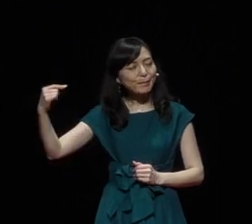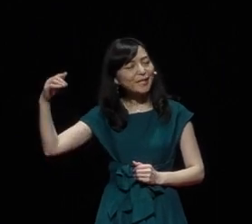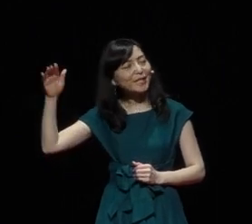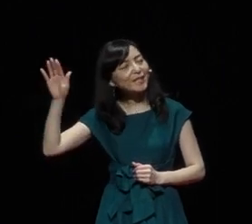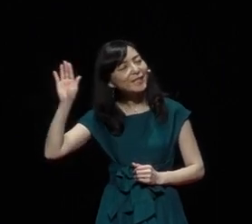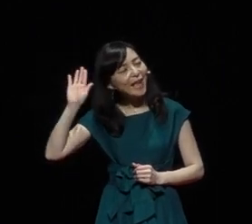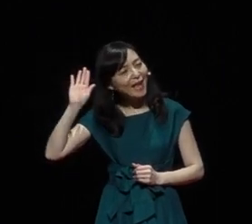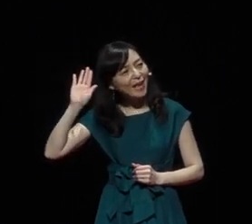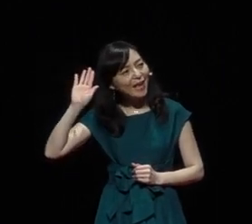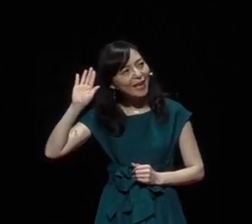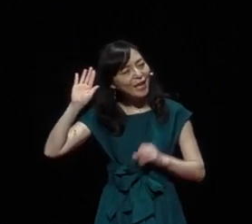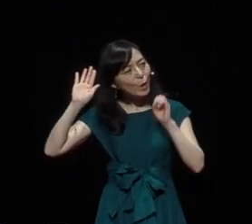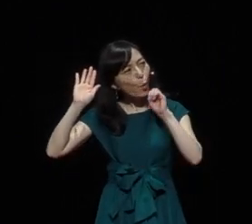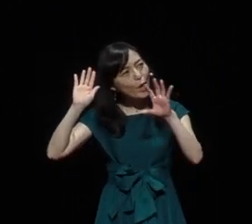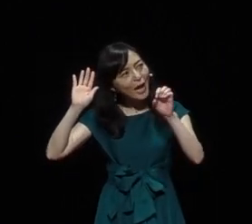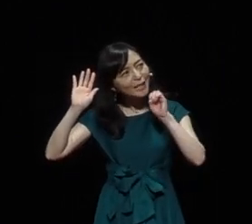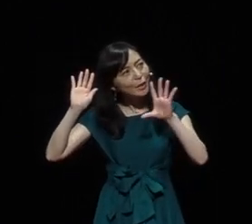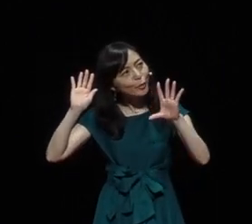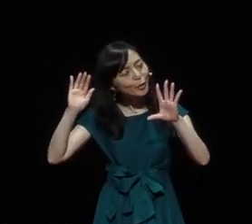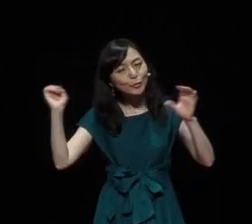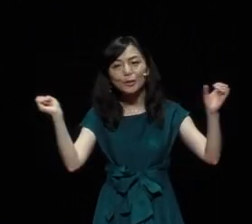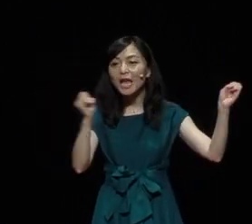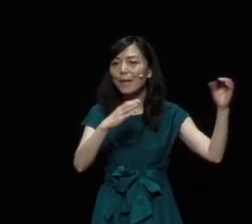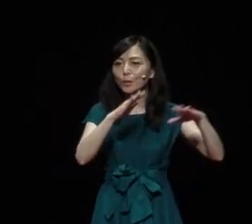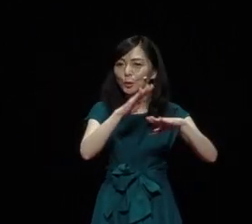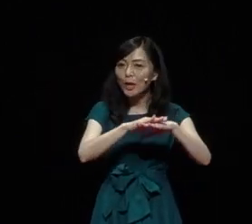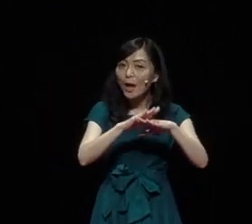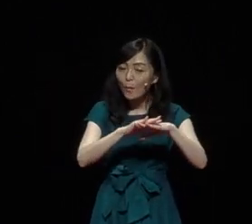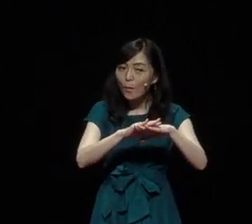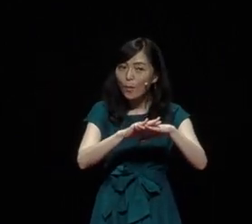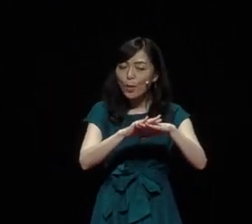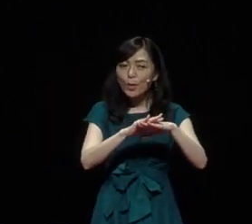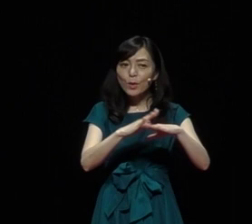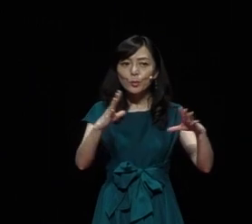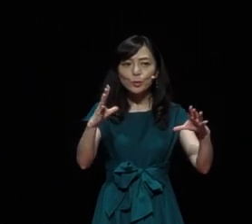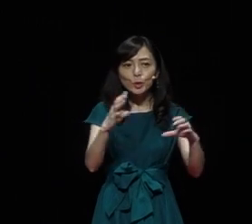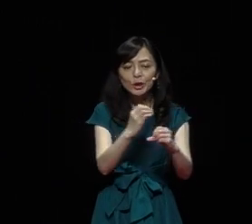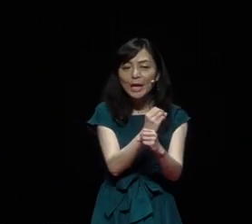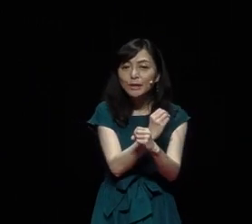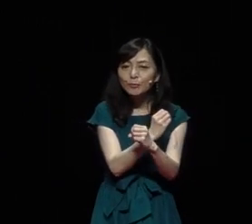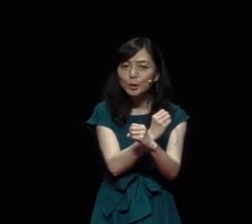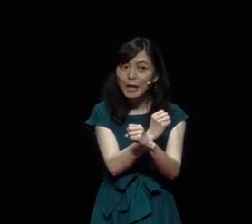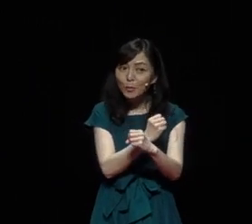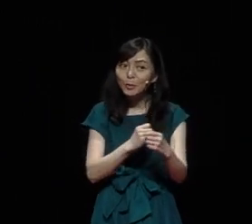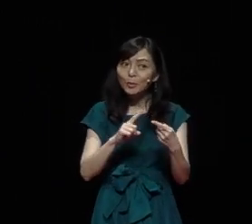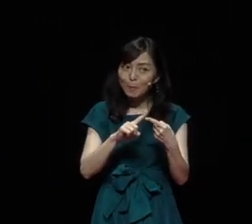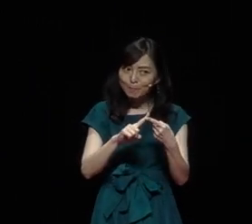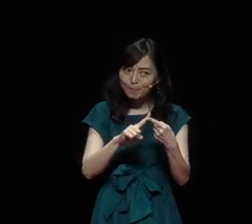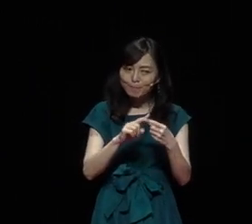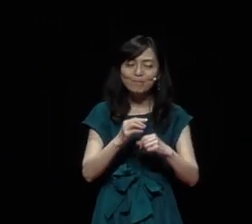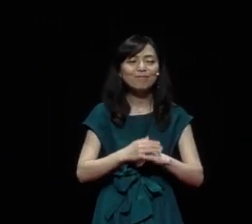perder el modo de conversación de escuchar con el oído y hablar con la voz